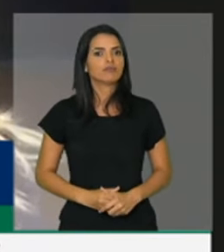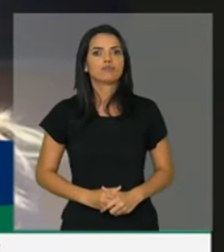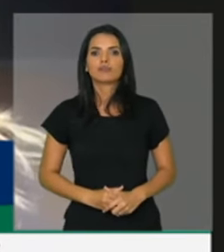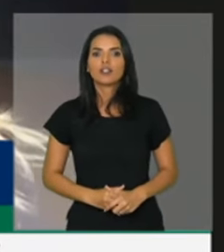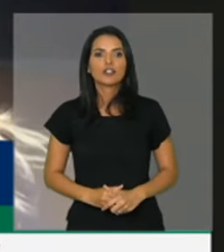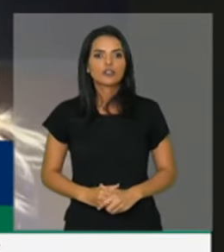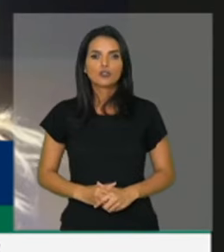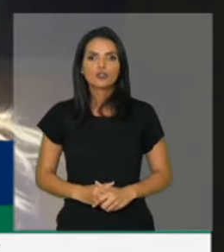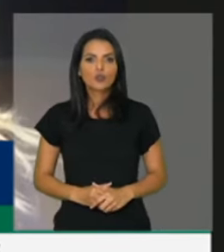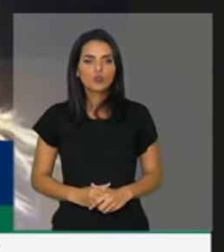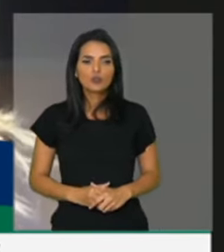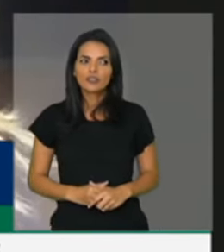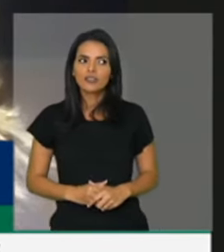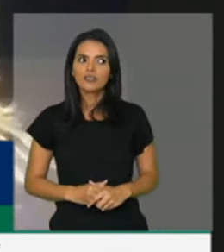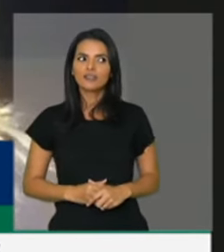OCUPADOS A NÍVEL DE UTI OS EMPRESÁRIOS DA ÁREA DA